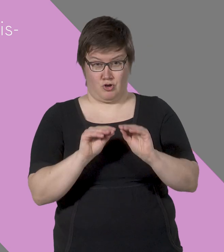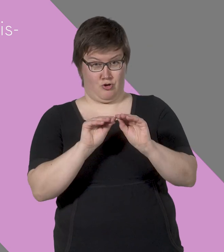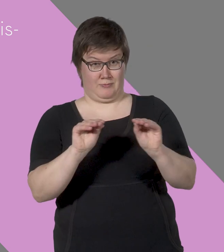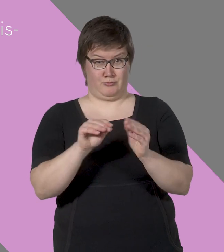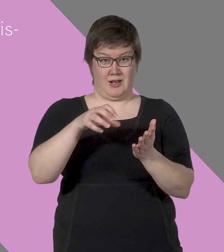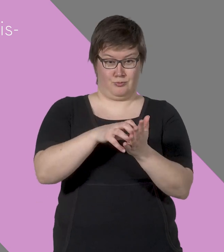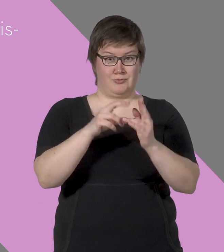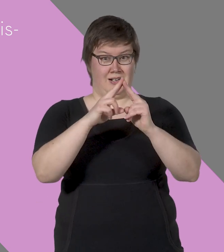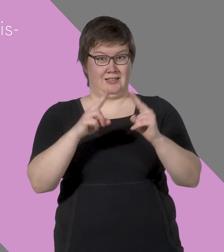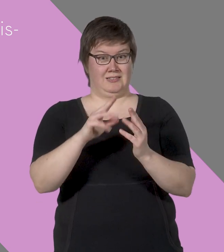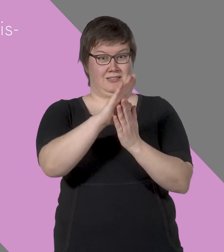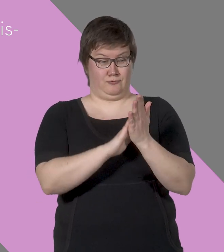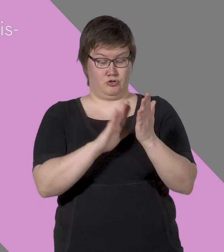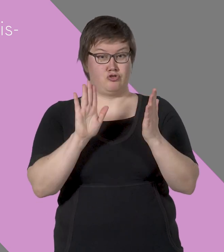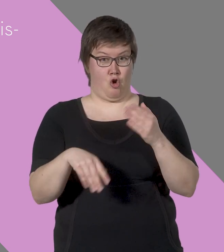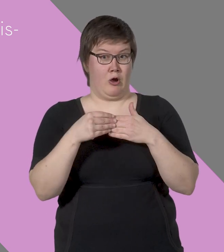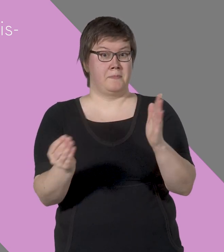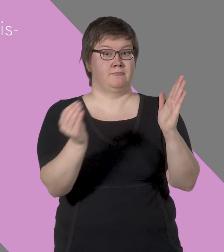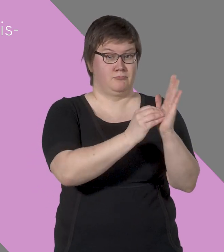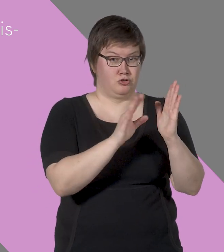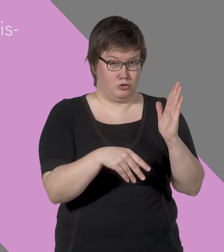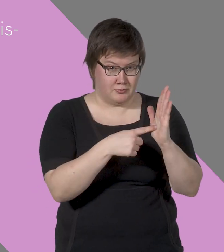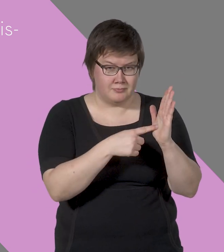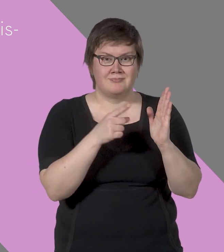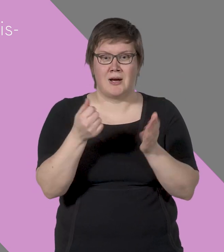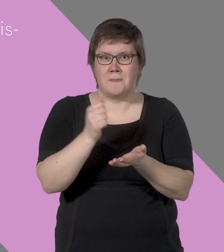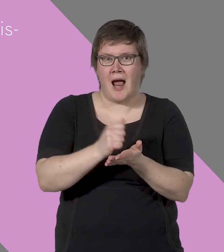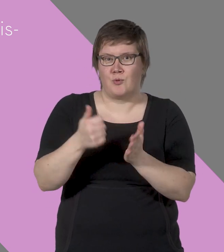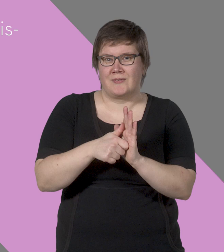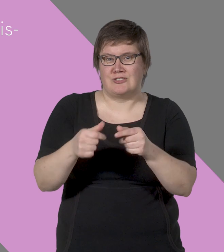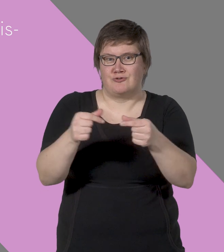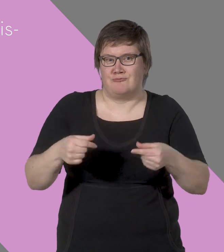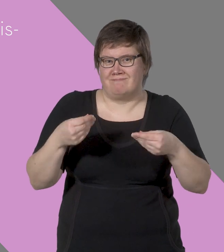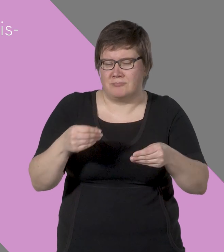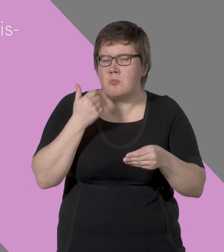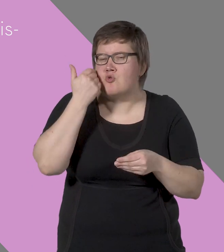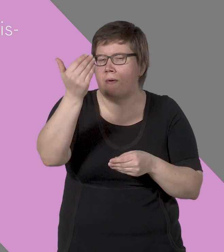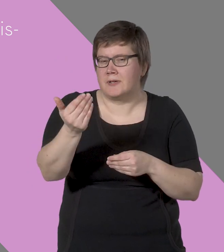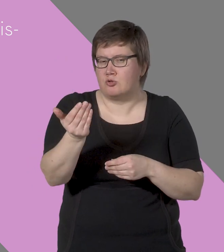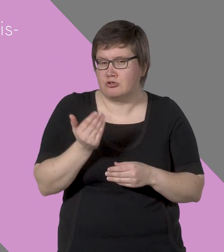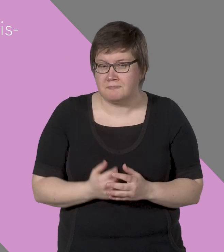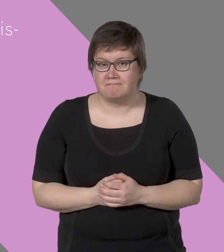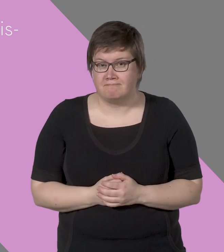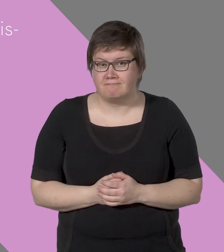Opas on jo saatavilla Opetushallituksen verkkosivuilta, - mutta painettu versio on tulossa hieman myöhemmin.